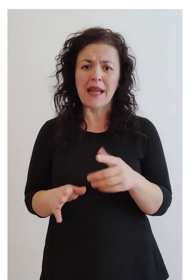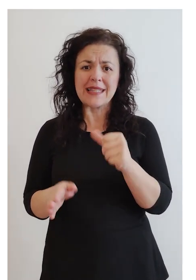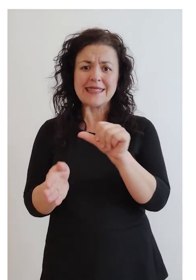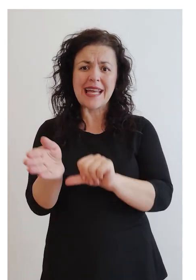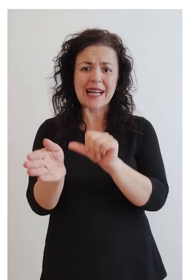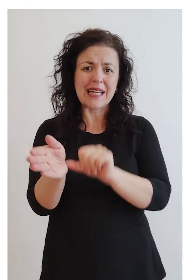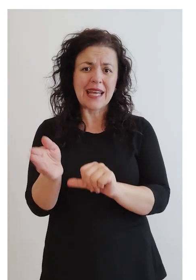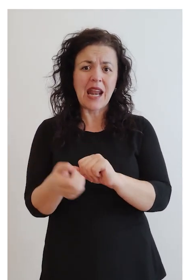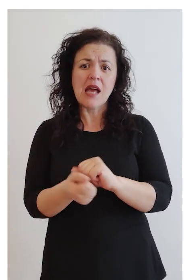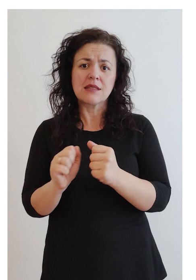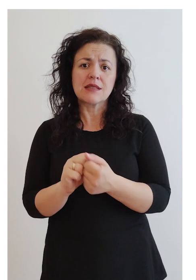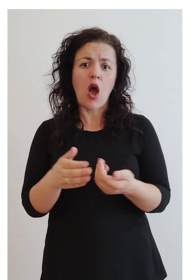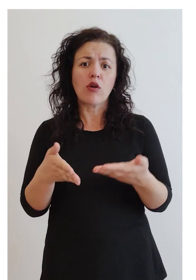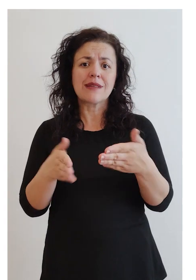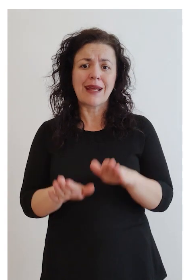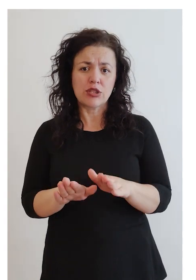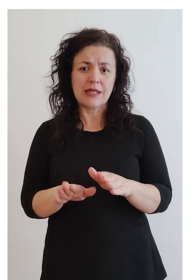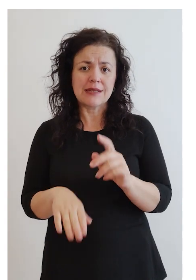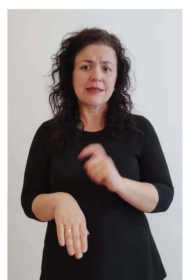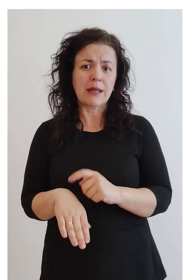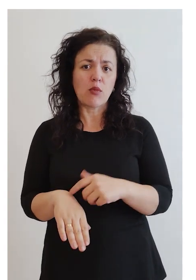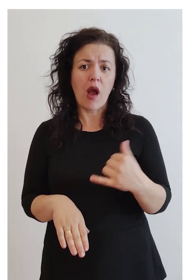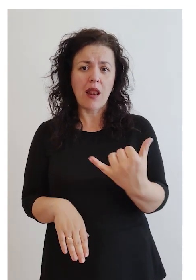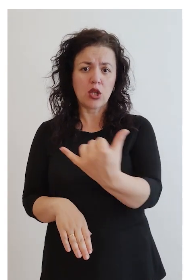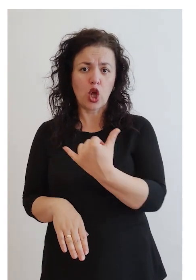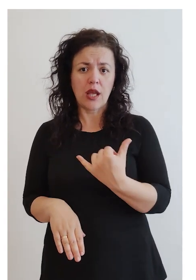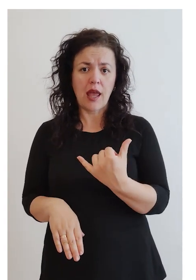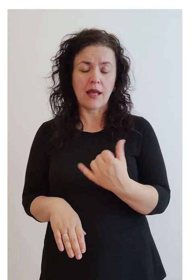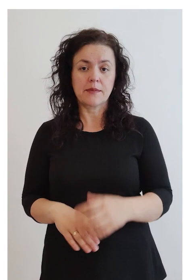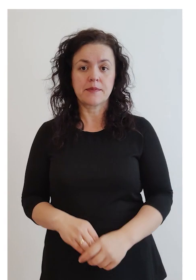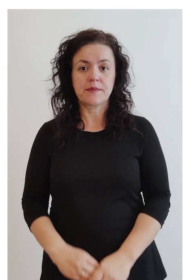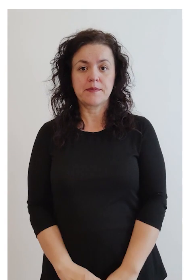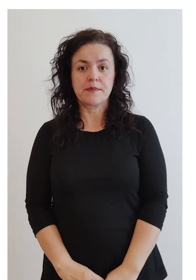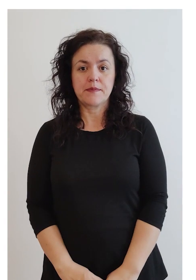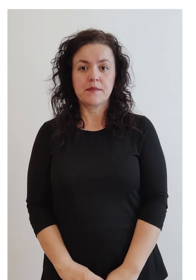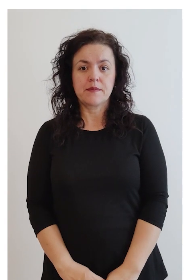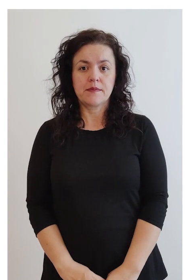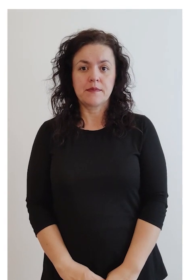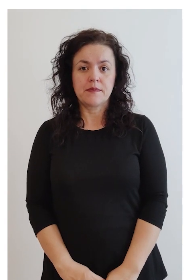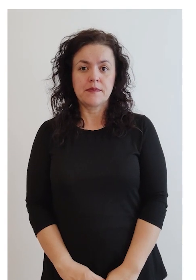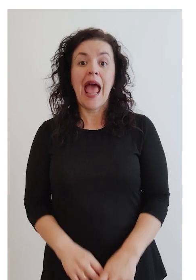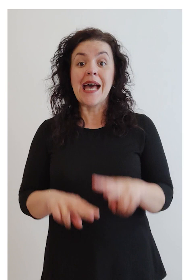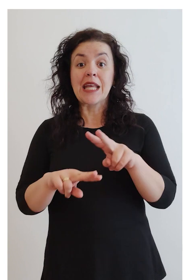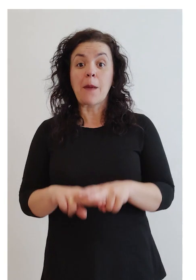Rămâi în siguranță, ai grijă! Vizitare